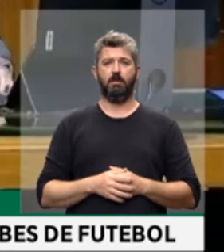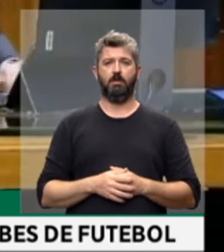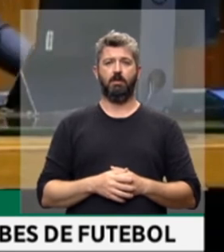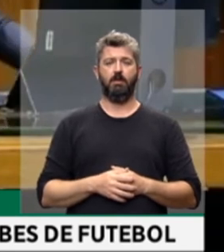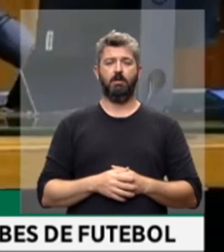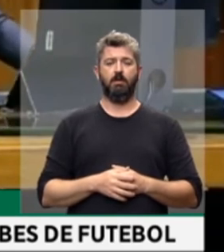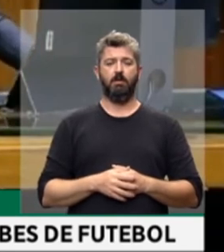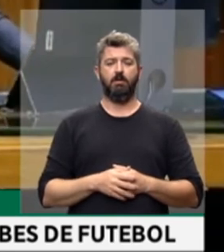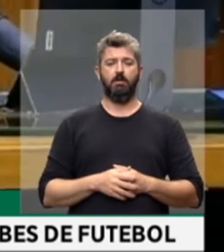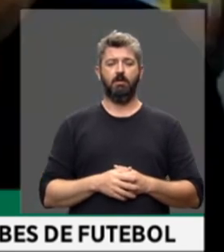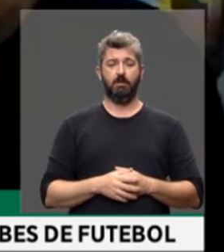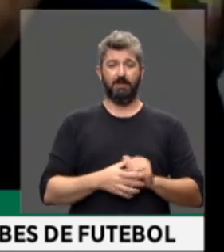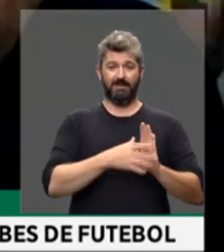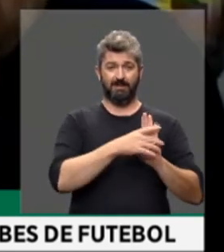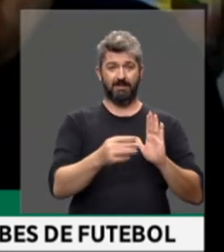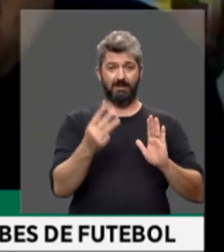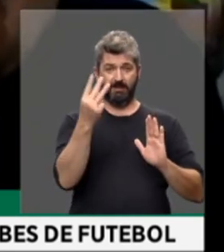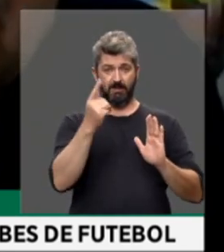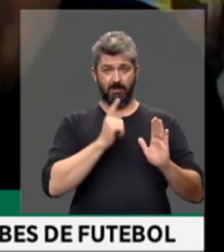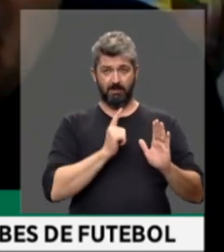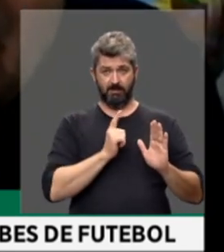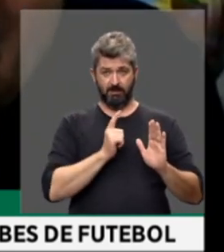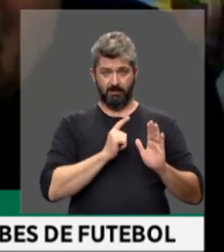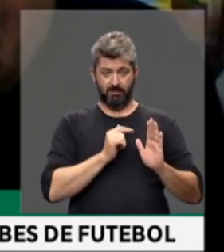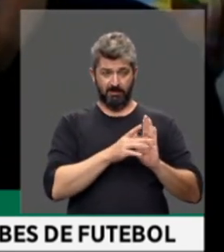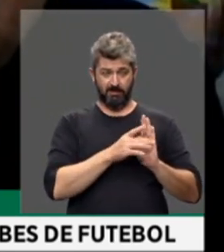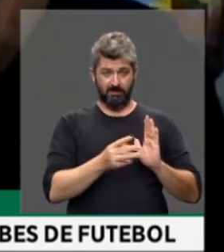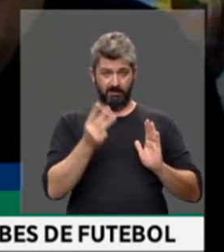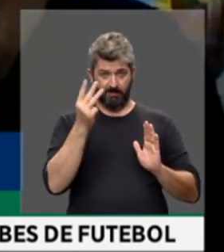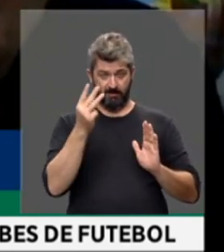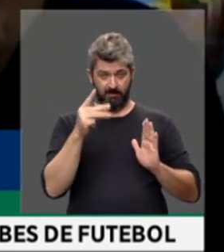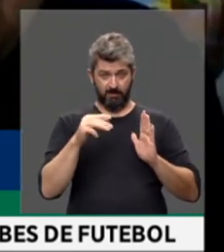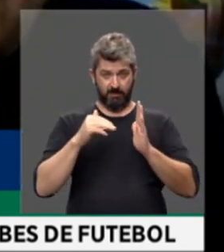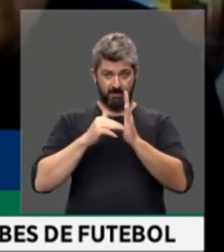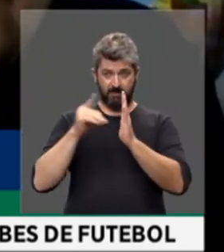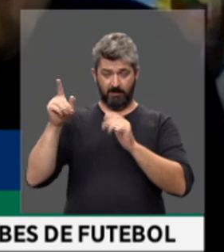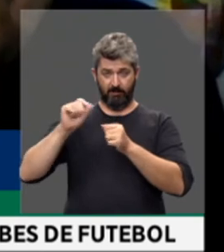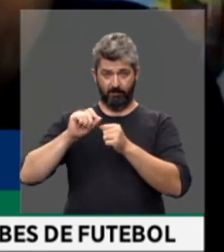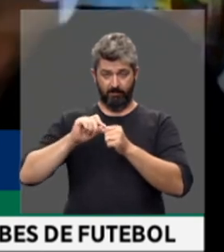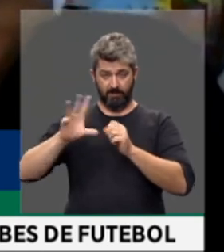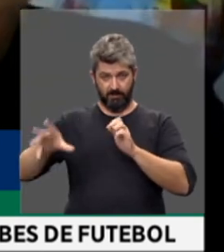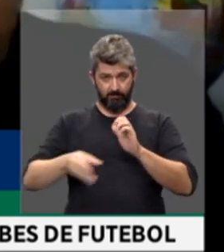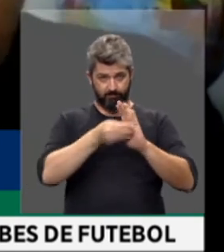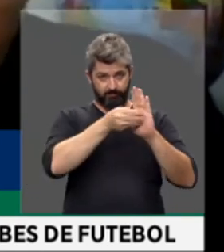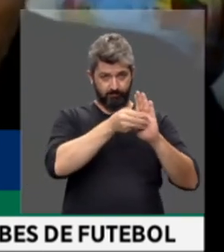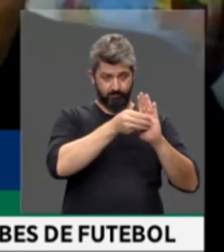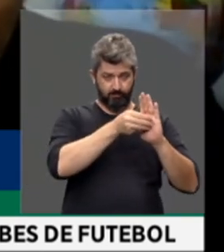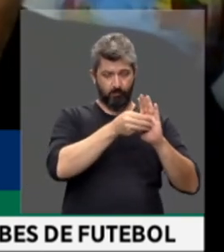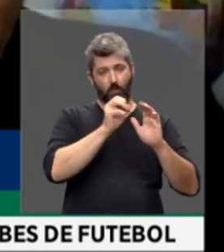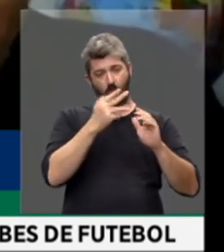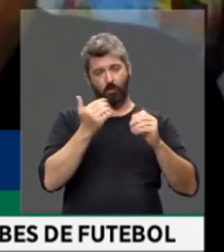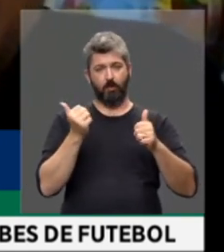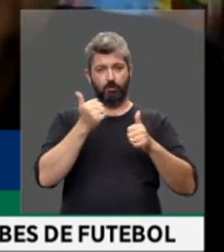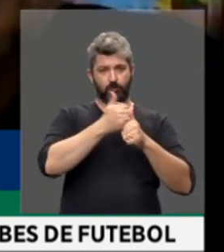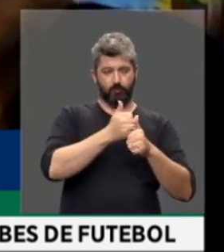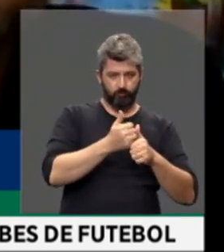APELO E SUGERIR AOS LÍDERES DOS PARTIDOS DA BASE PARA QUE A GENTE POSSA ORIENTAR ESSA VOTAÇÃO EM BLOCO. FICA AQUI ESSA SUGESTÃO, AOS LÍDERES